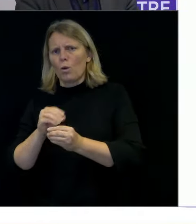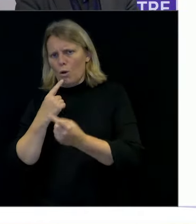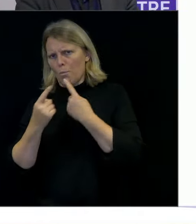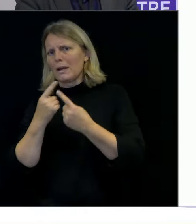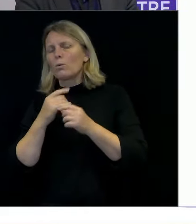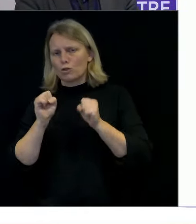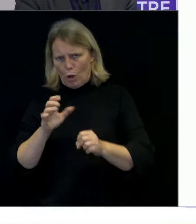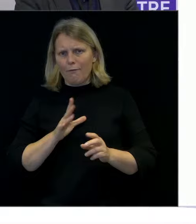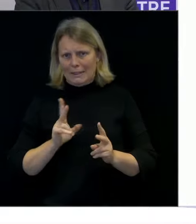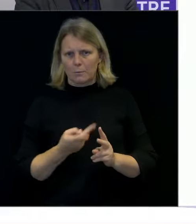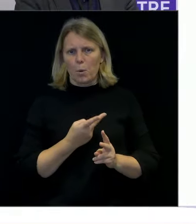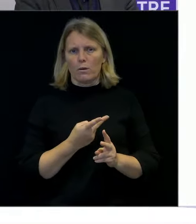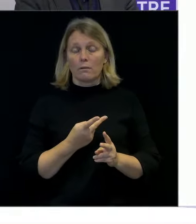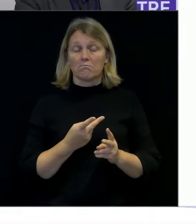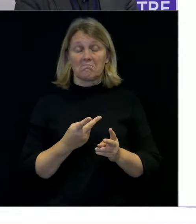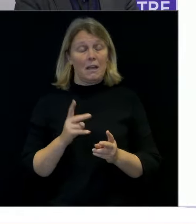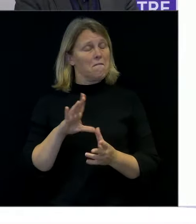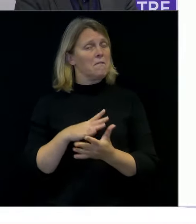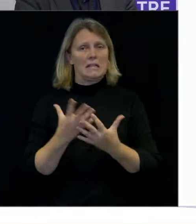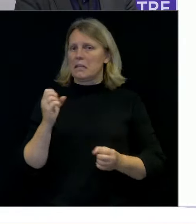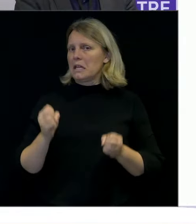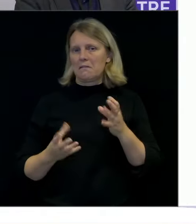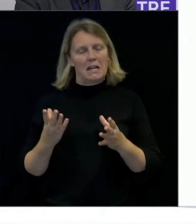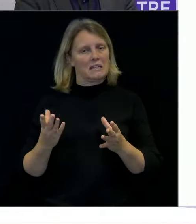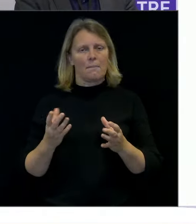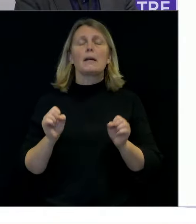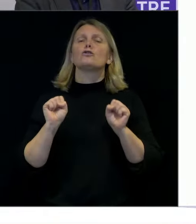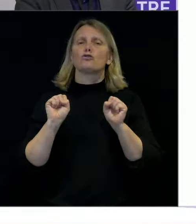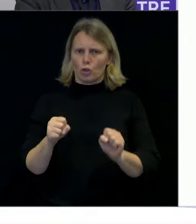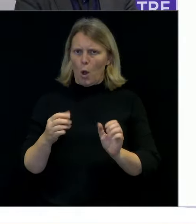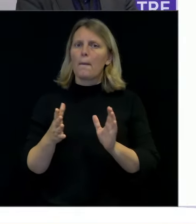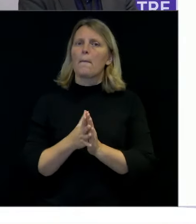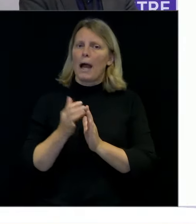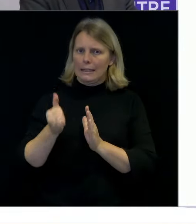INgen tvekan om att det här ska in i systemen.